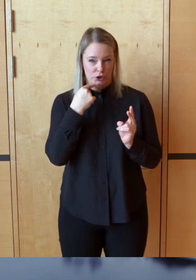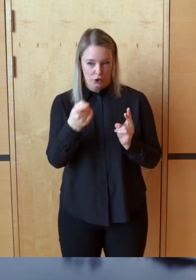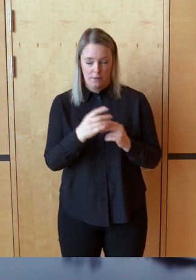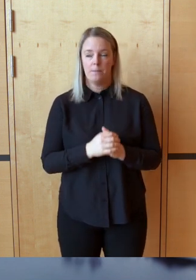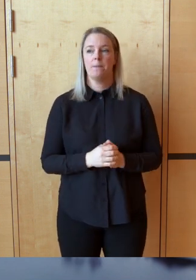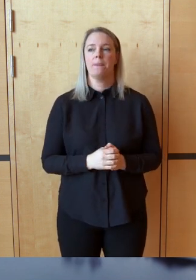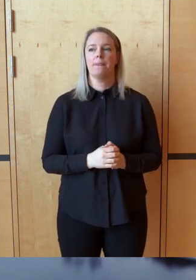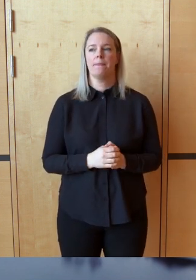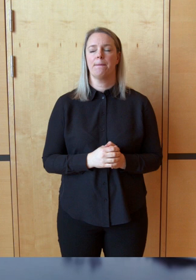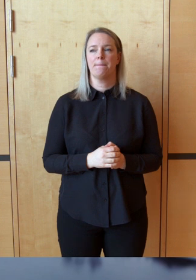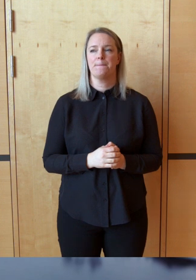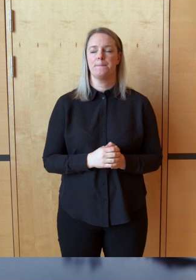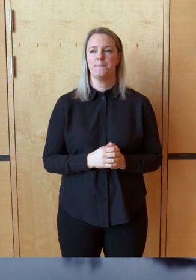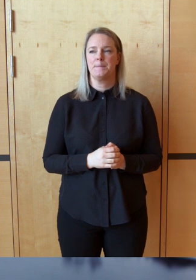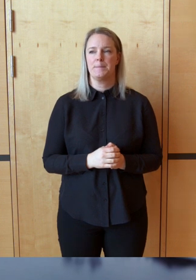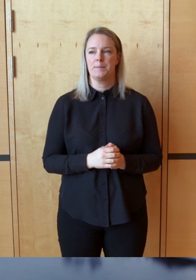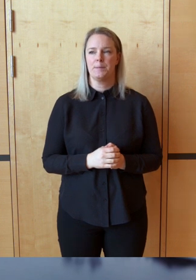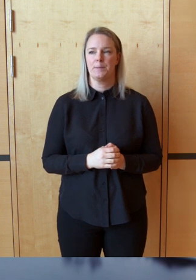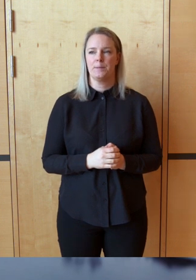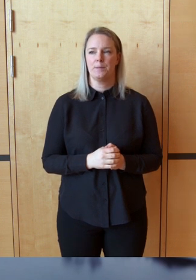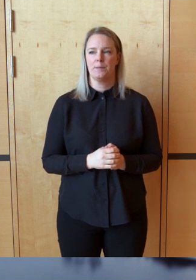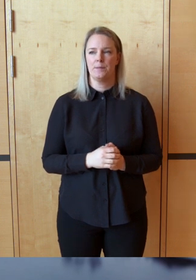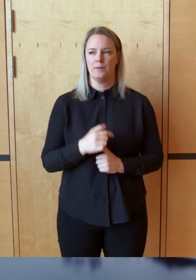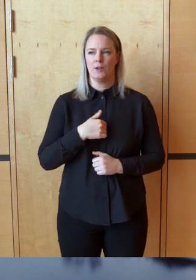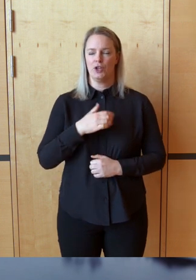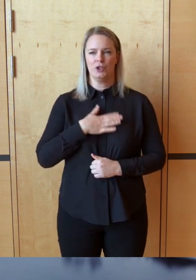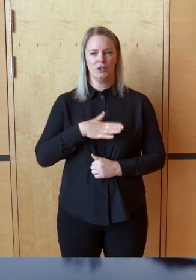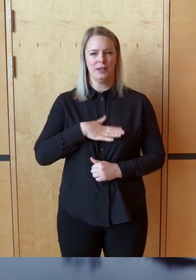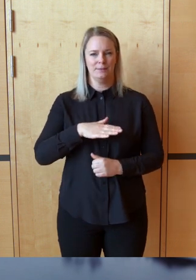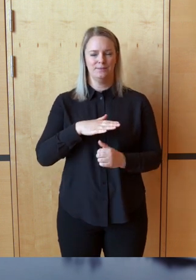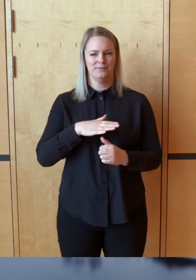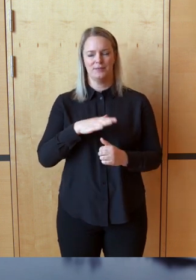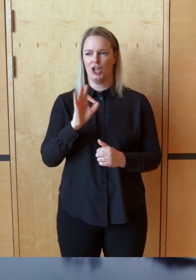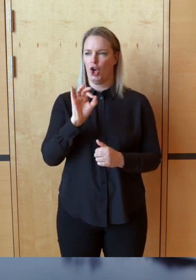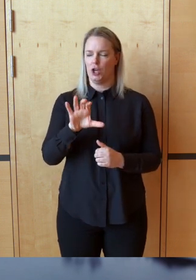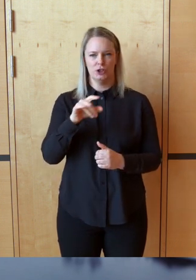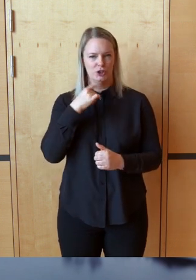Jag tycker det är rent Det blir felaktigt som som du har Benämner att